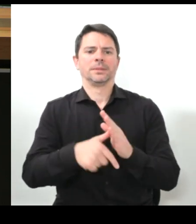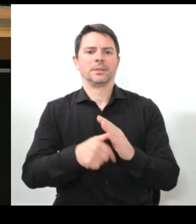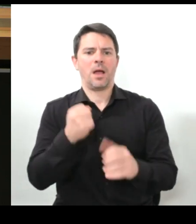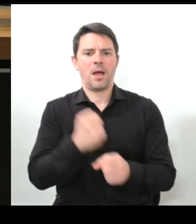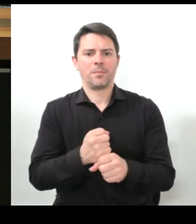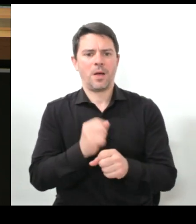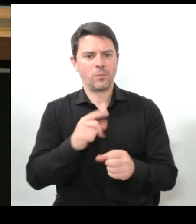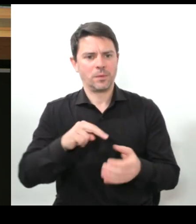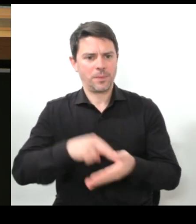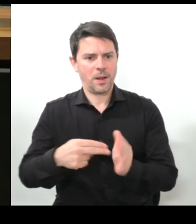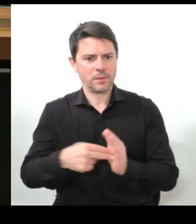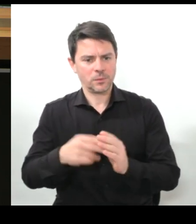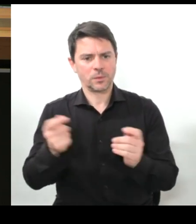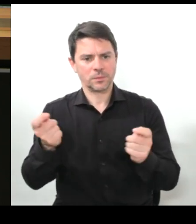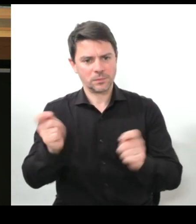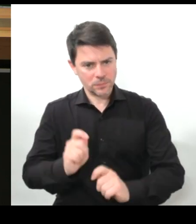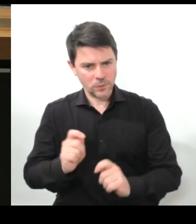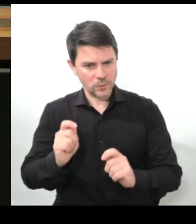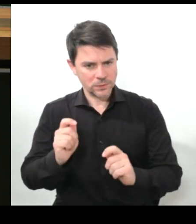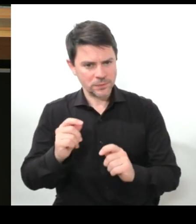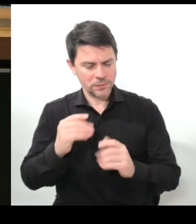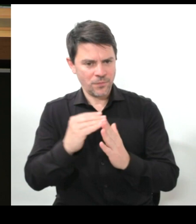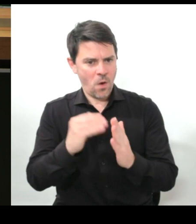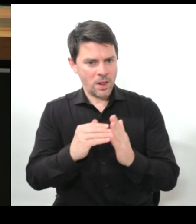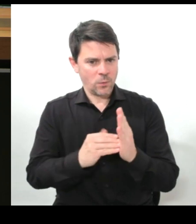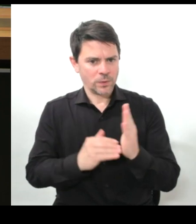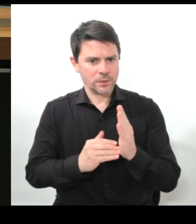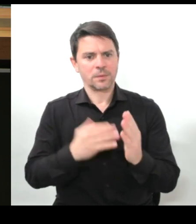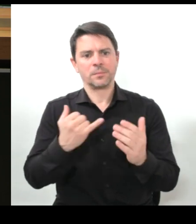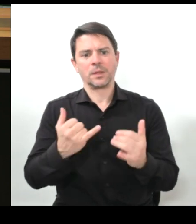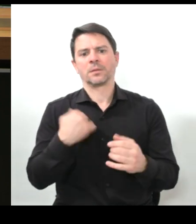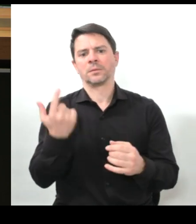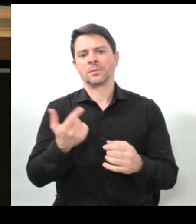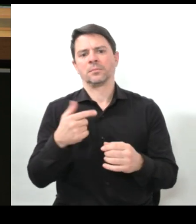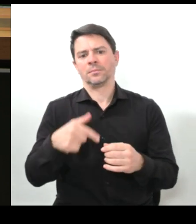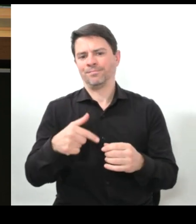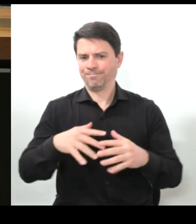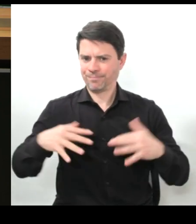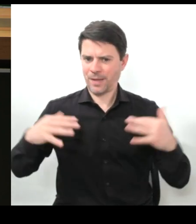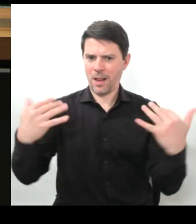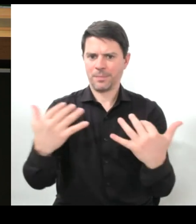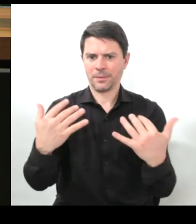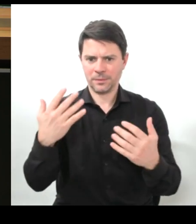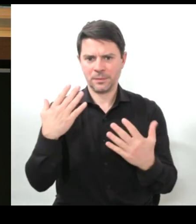Danke, Herr Kollege Jo. Der Hinweis auf politische Bezirksamt, von dem wir wissen, dass das wollen, ist richtig nur